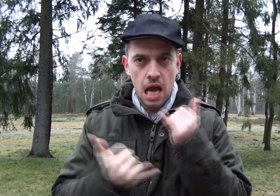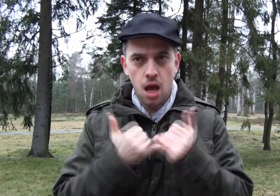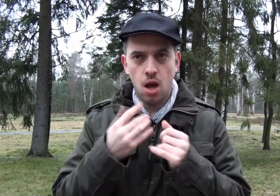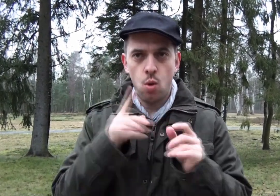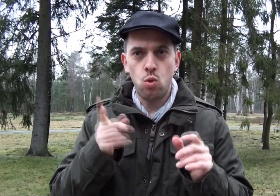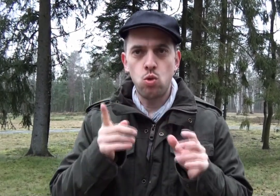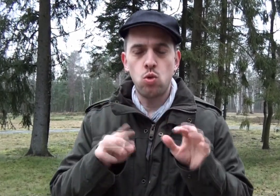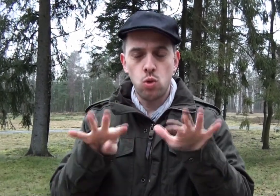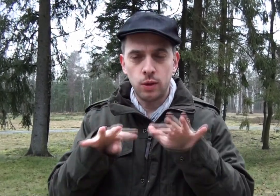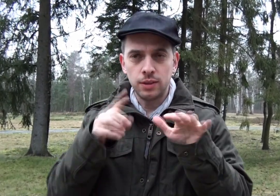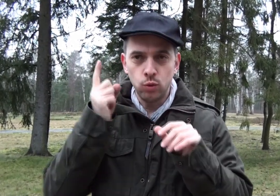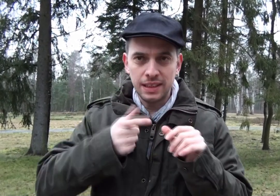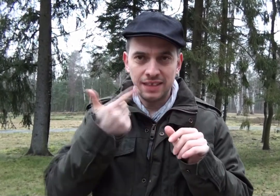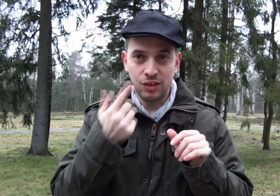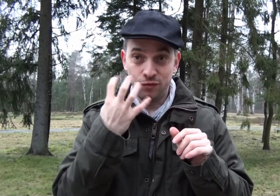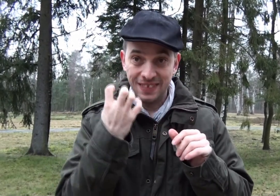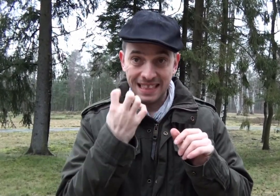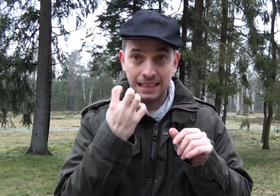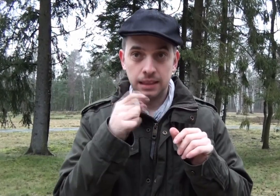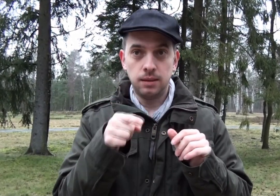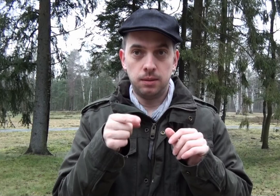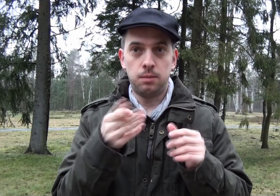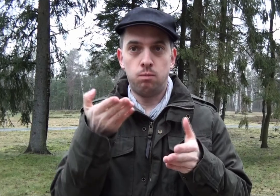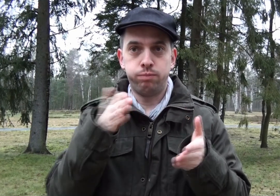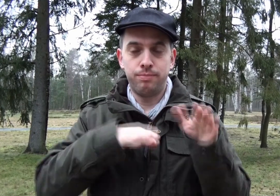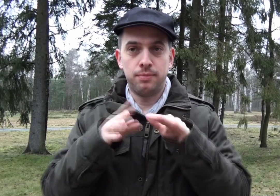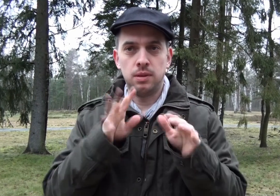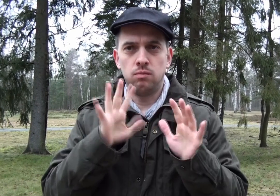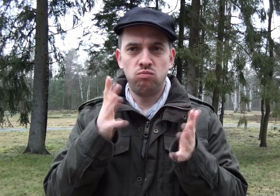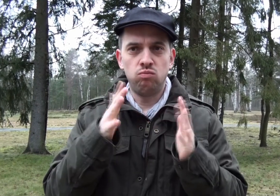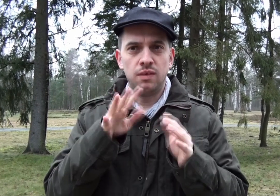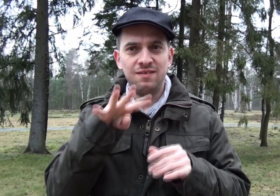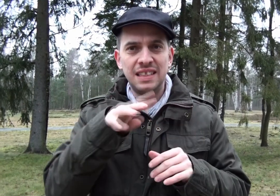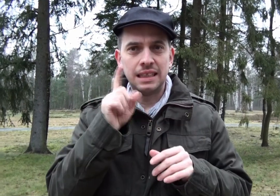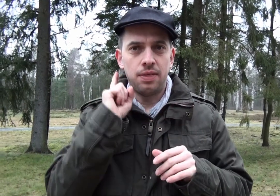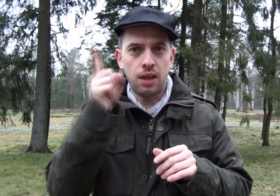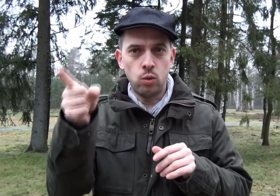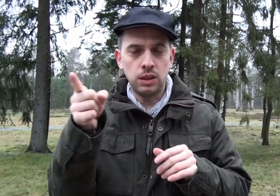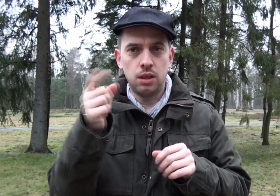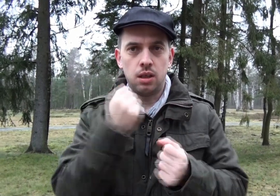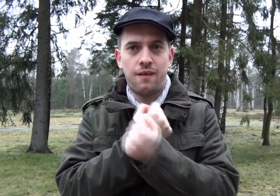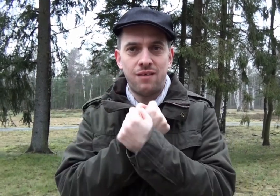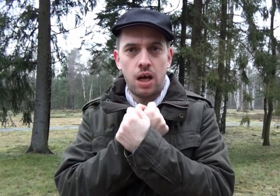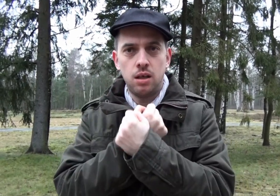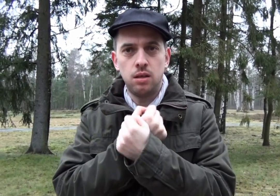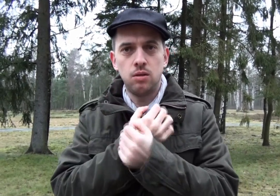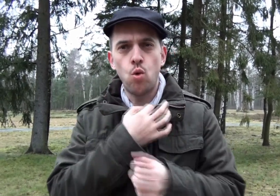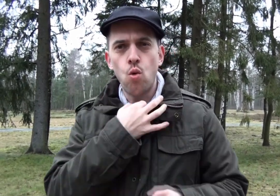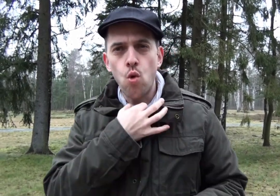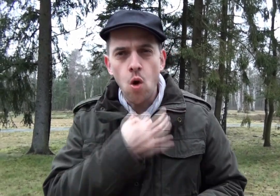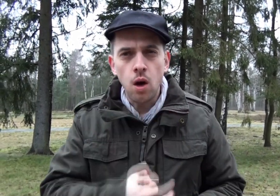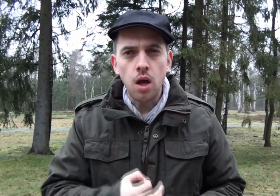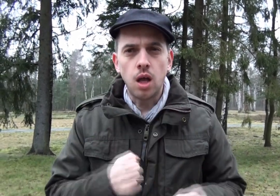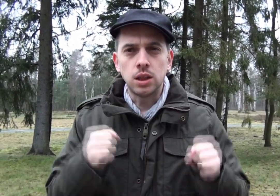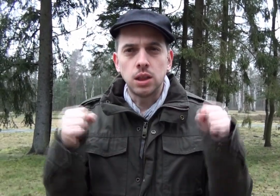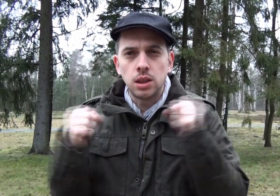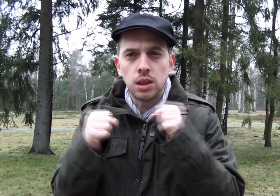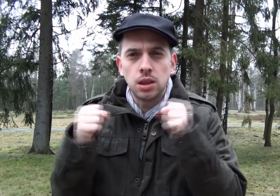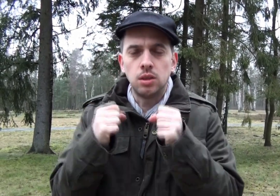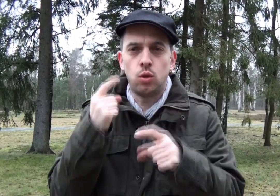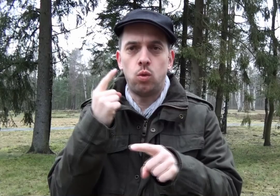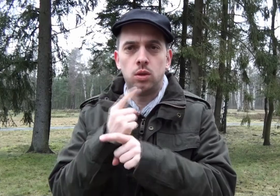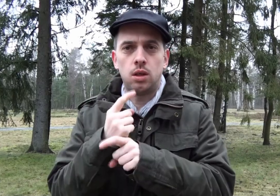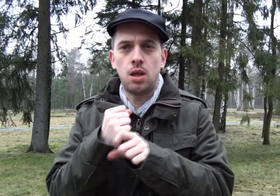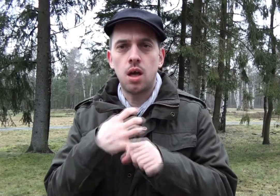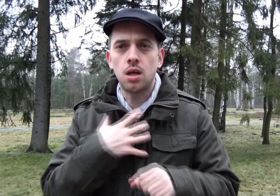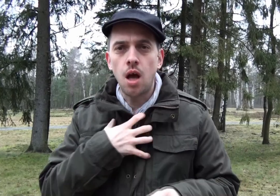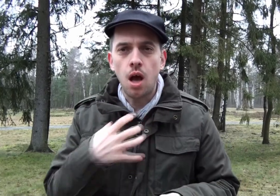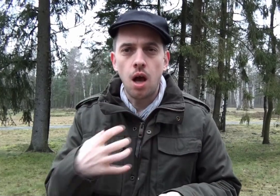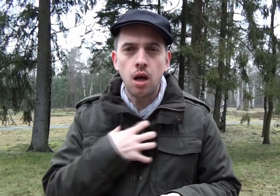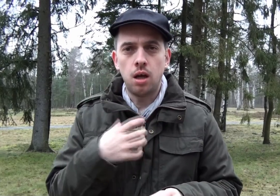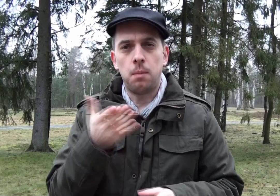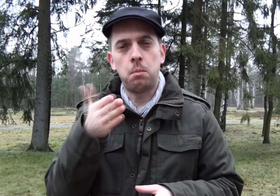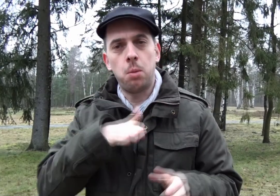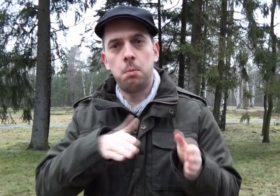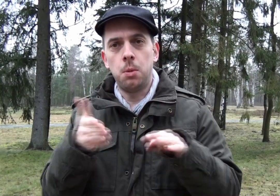Bis zum Frühjahr 1942 sterben 14.000 Gefangene an Hunger, Kälte und Krankheiten.